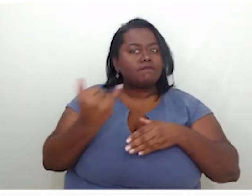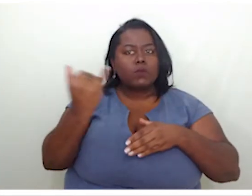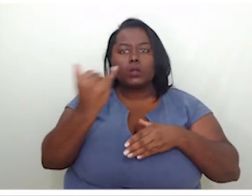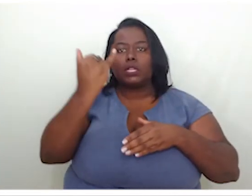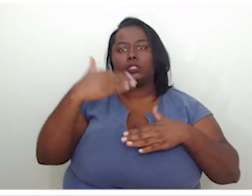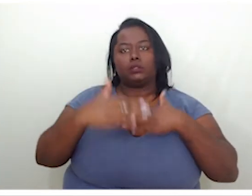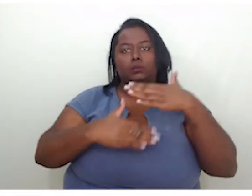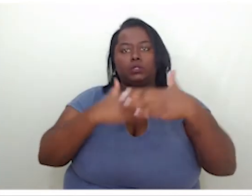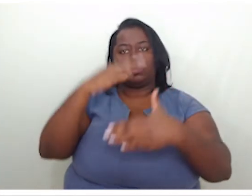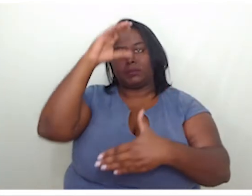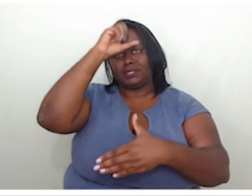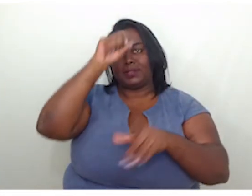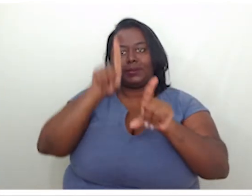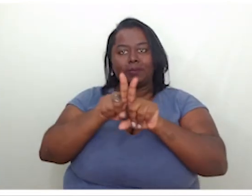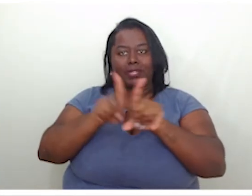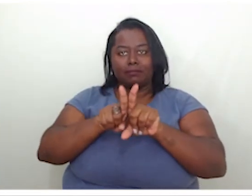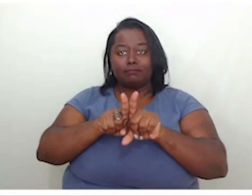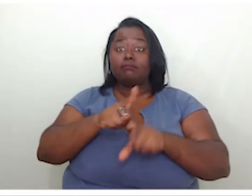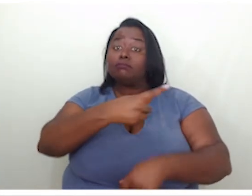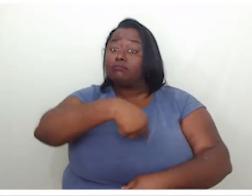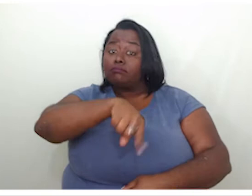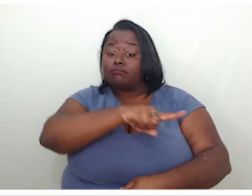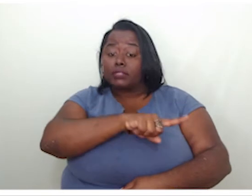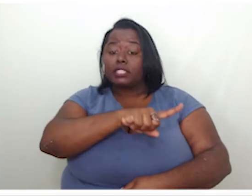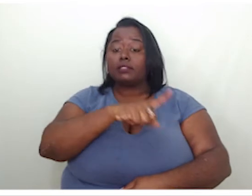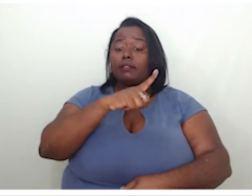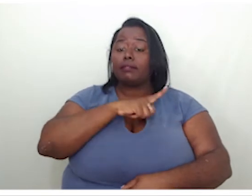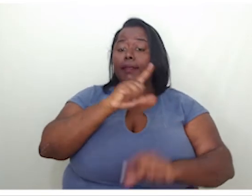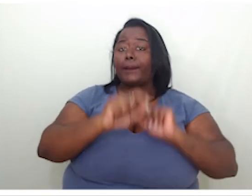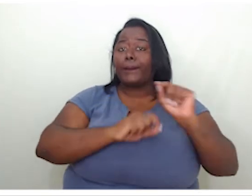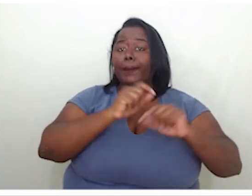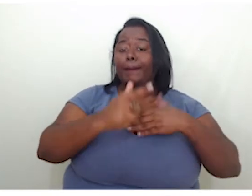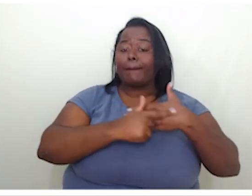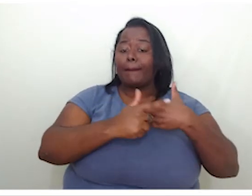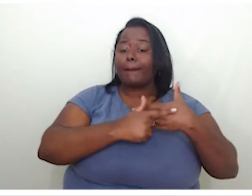pues ellos están observando sus pares y dando el "feedback"